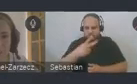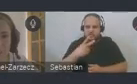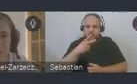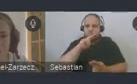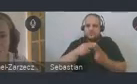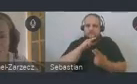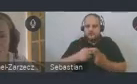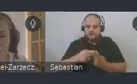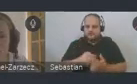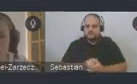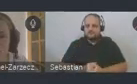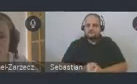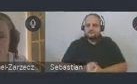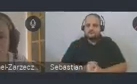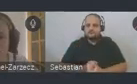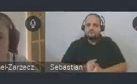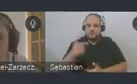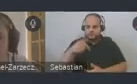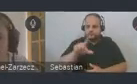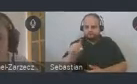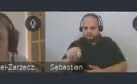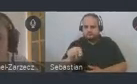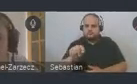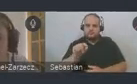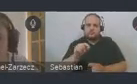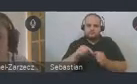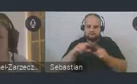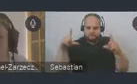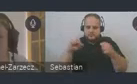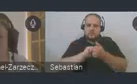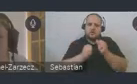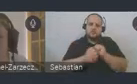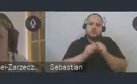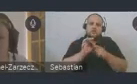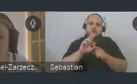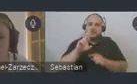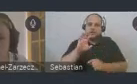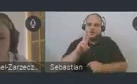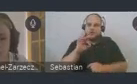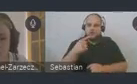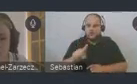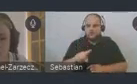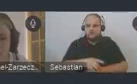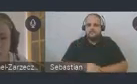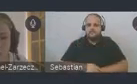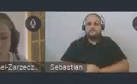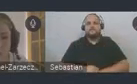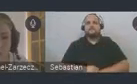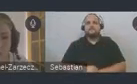Tak jak mówiłam, można kliknąć w link z czatu i otworzyć sobie w nowej karcie, można zeskanować QR kod.